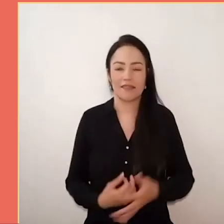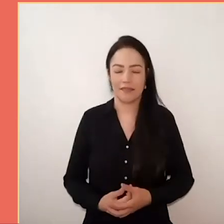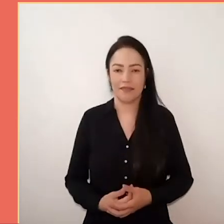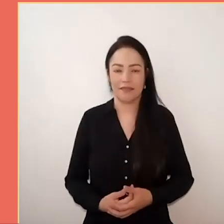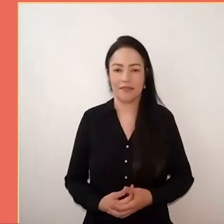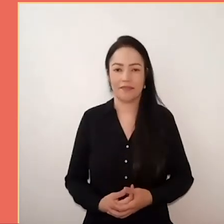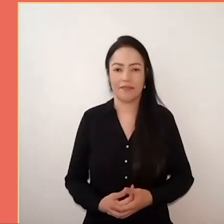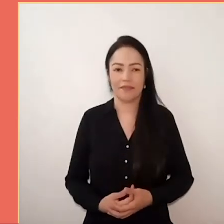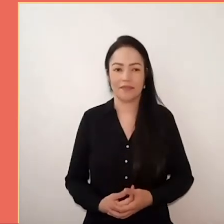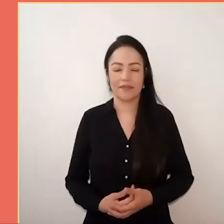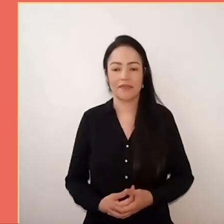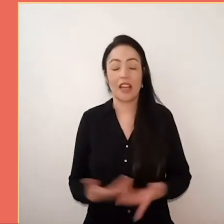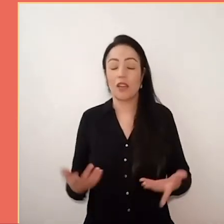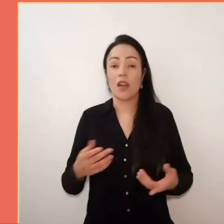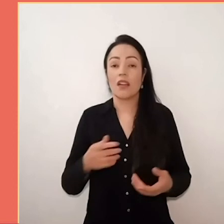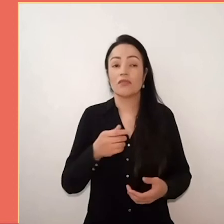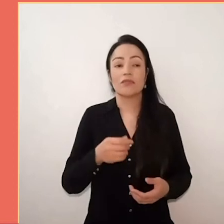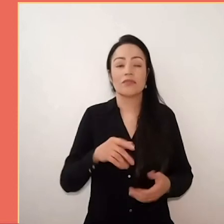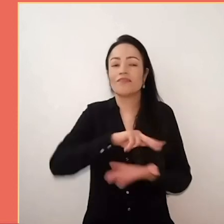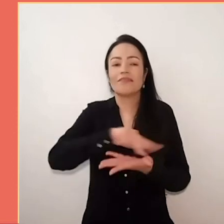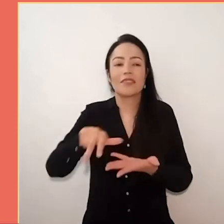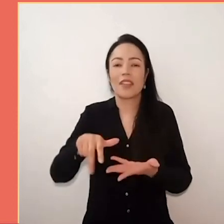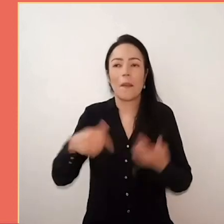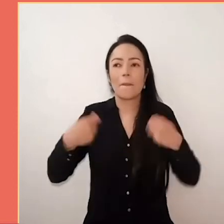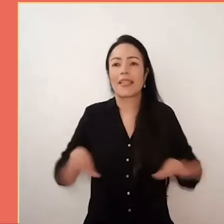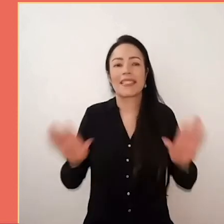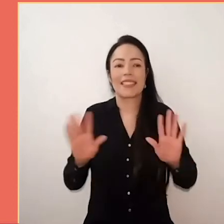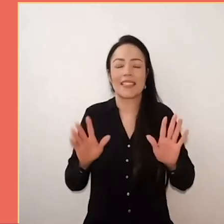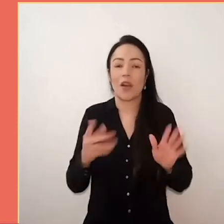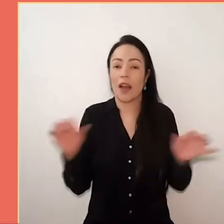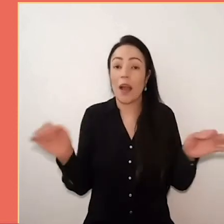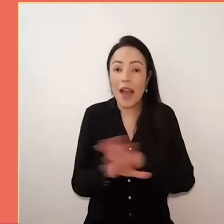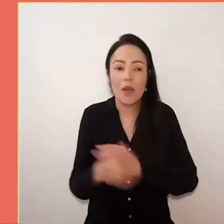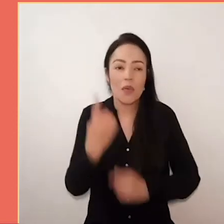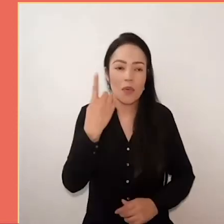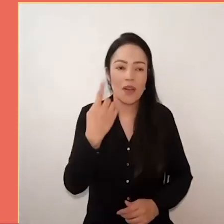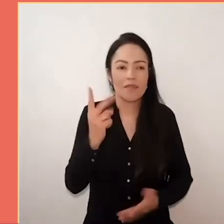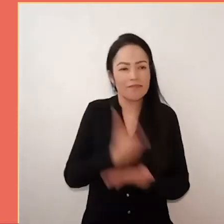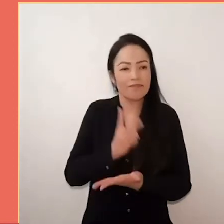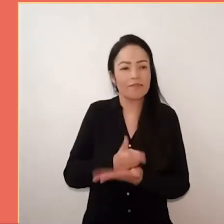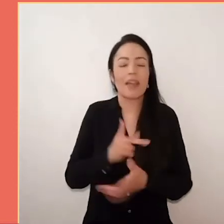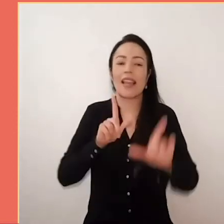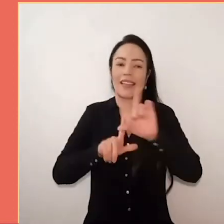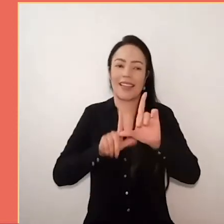nenhuma disciplina precisaria… se todas acabassem uma única precisaria resistir, que é a literatura já dissemos tanto isso,